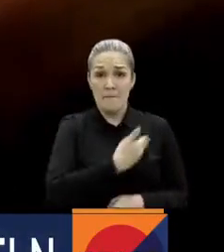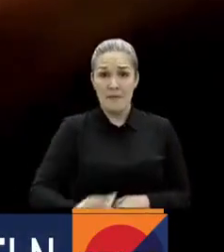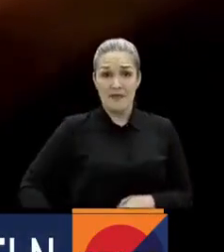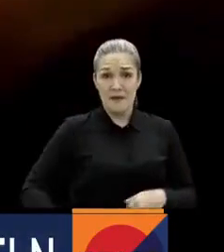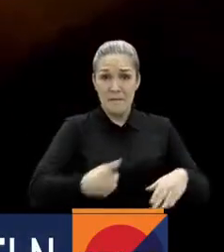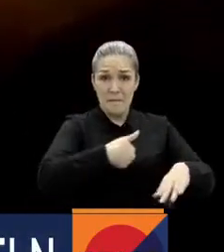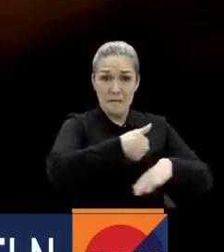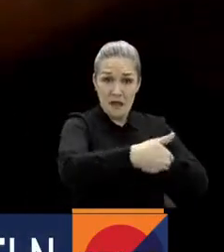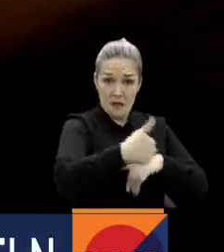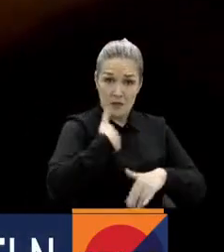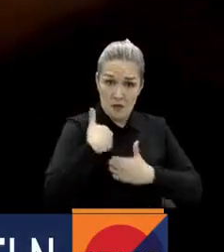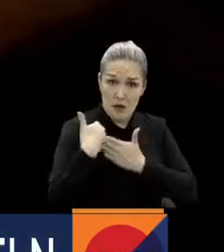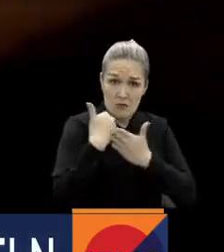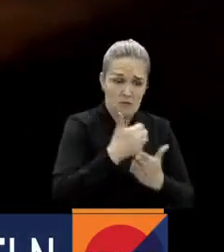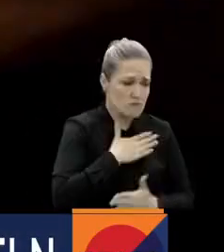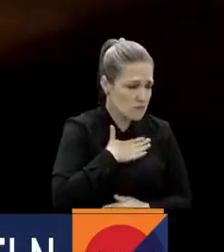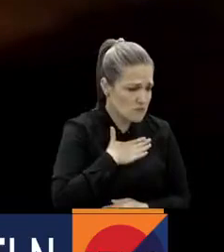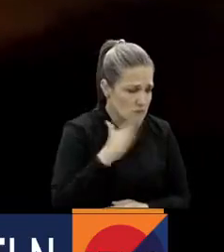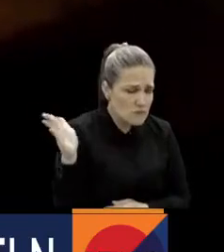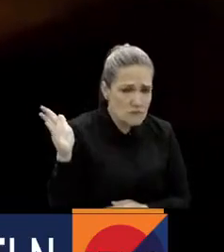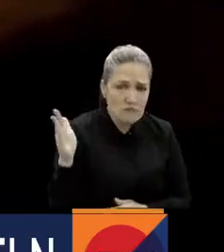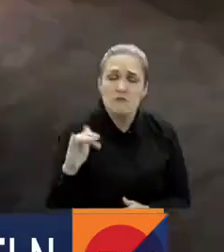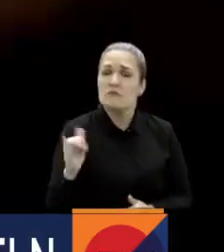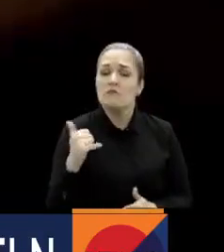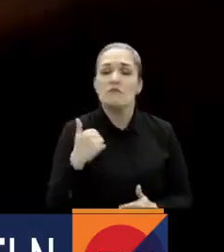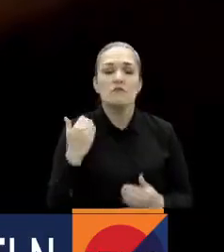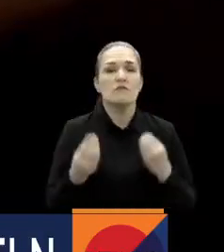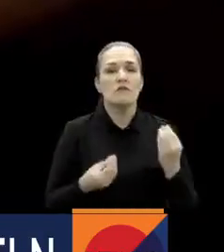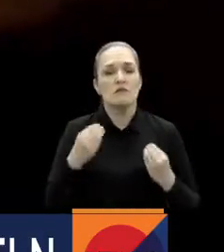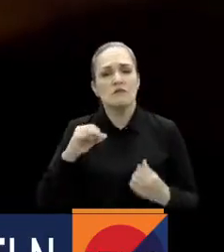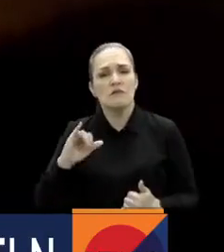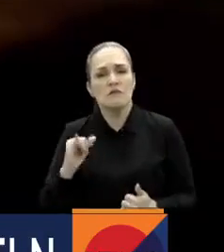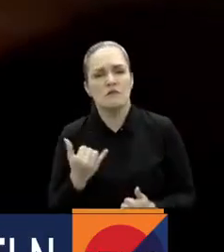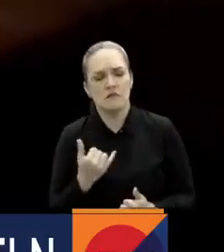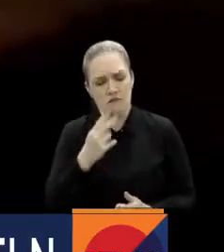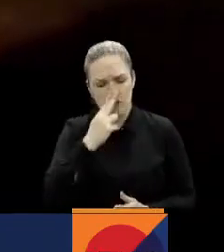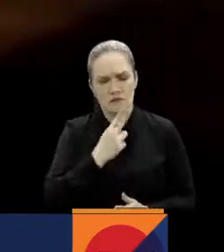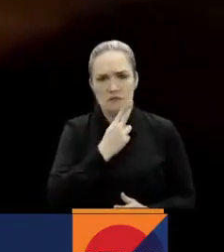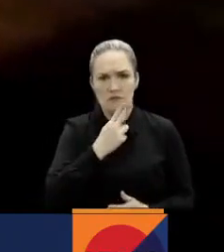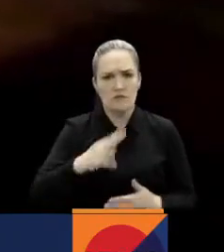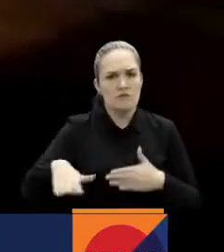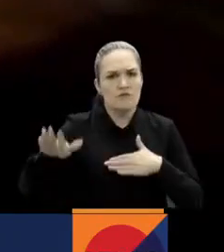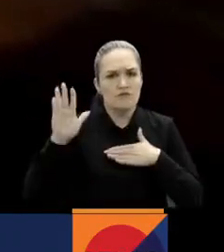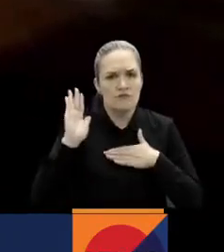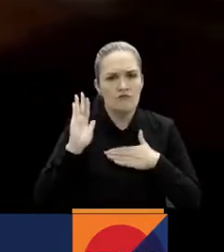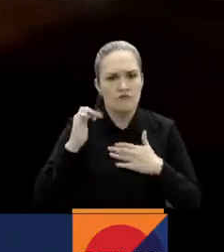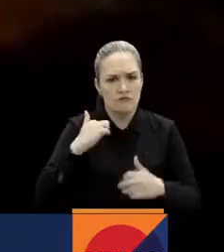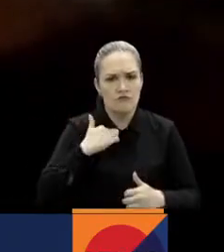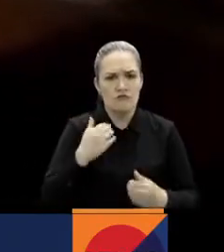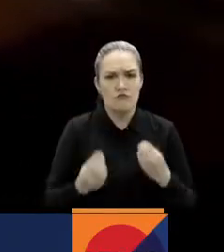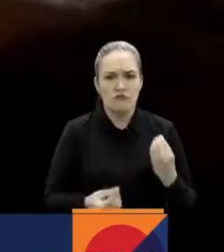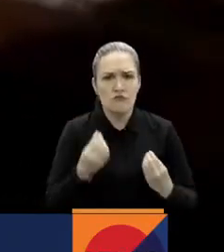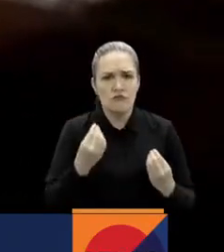NACIONAL POR EL PRESIDENTE